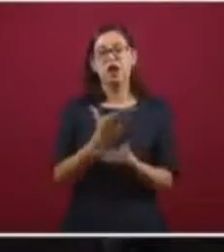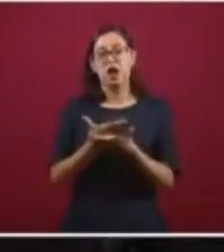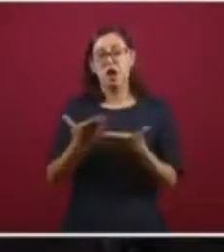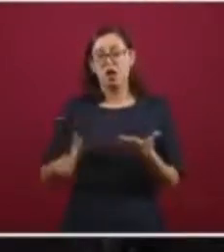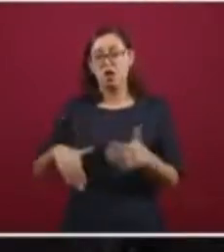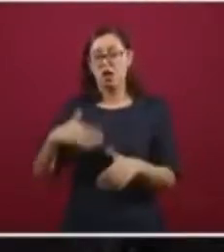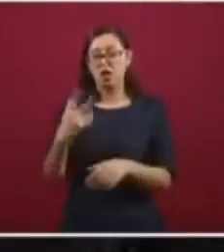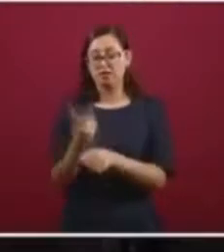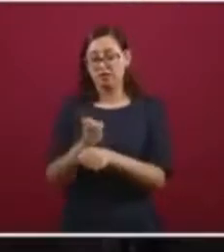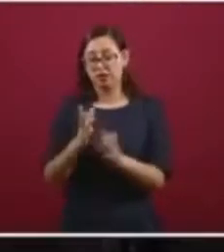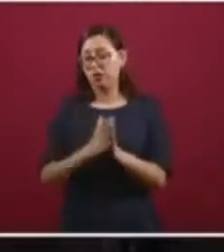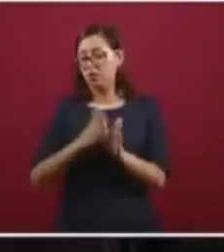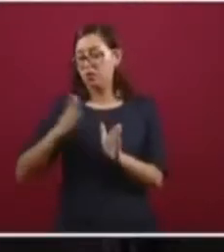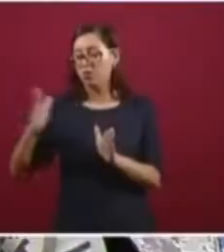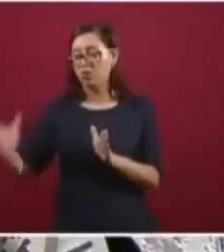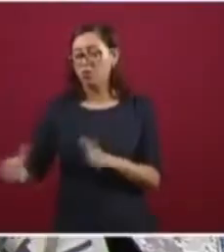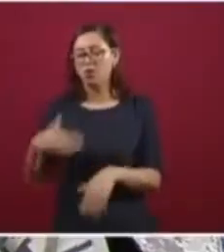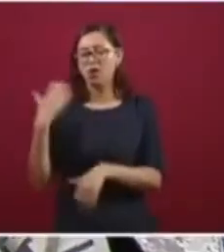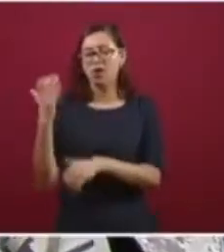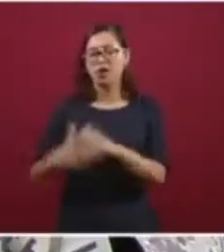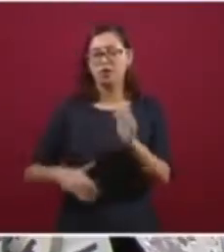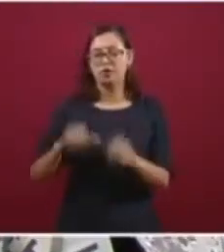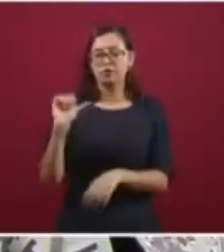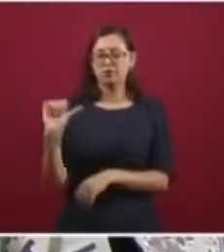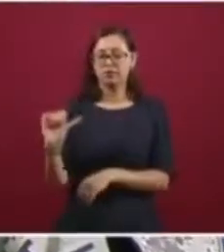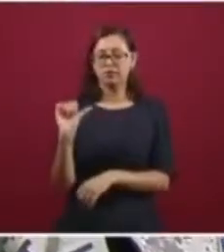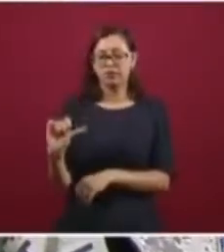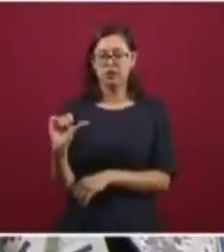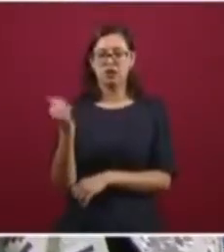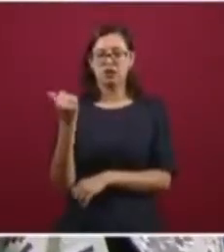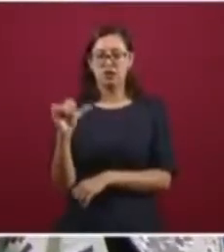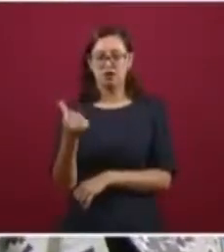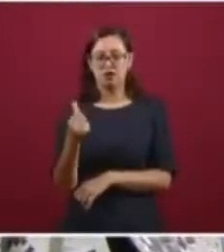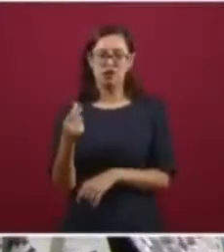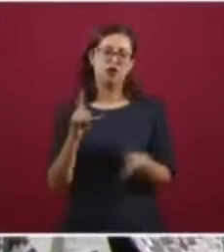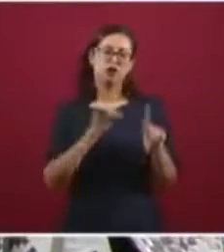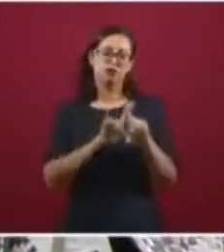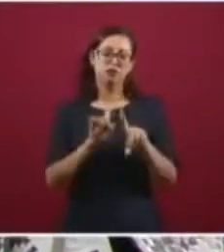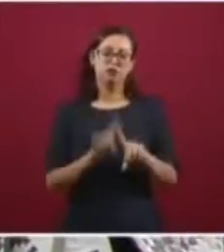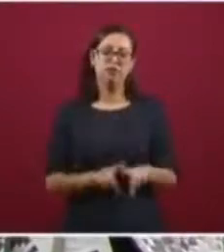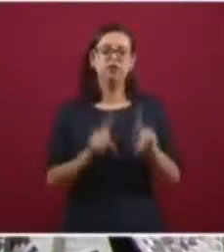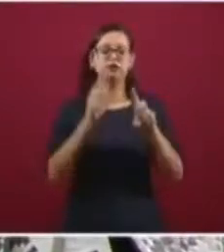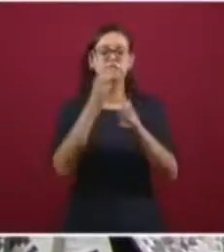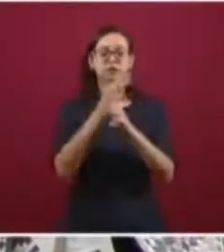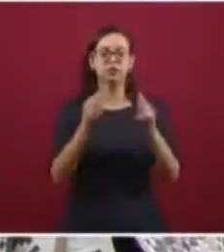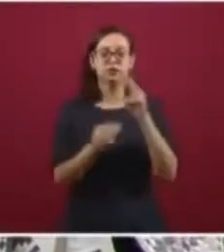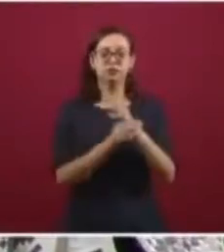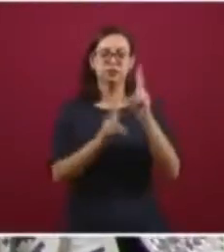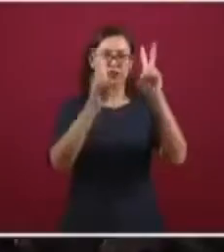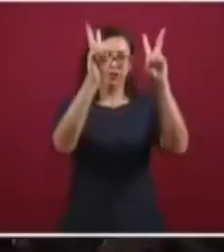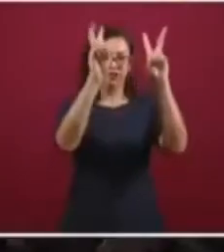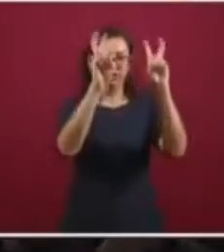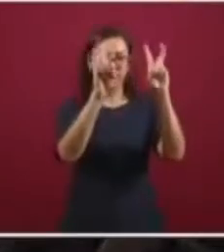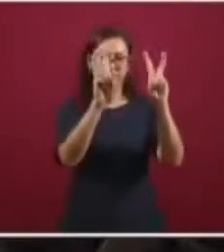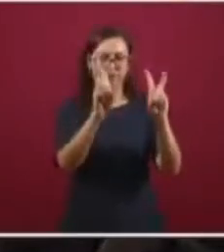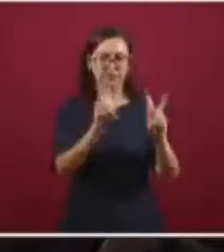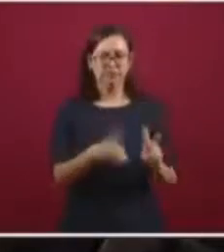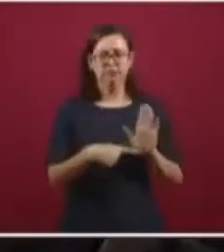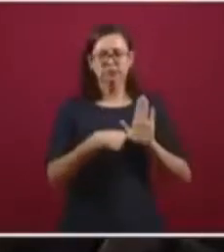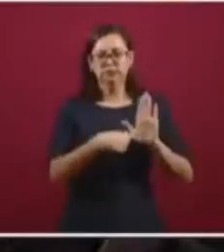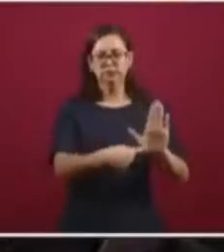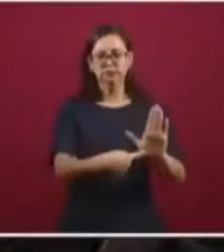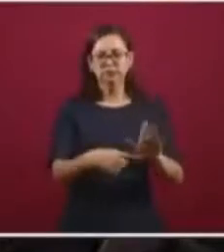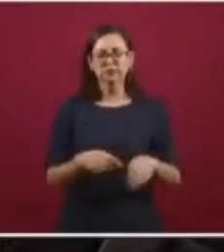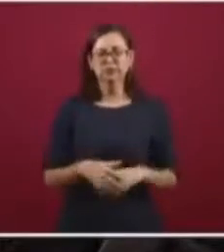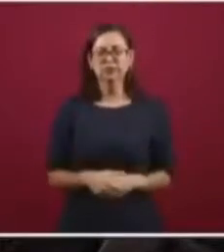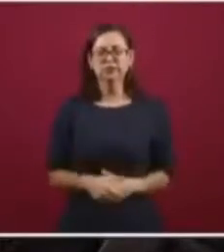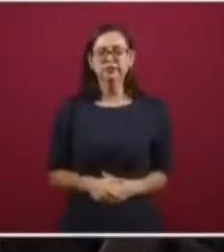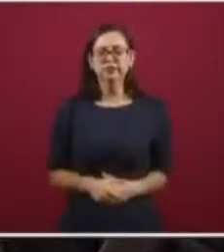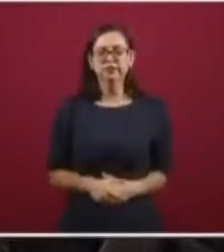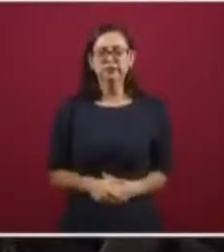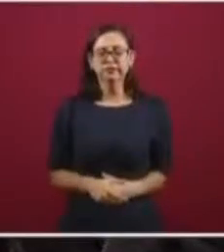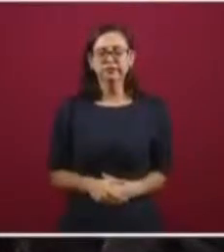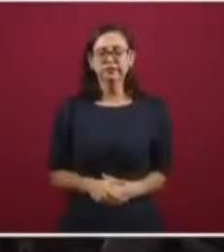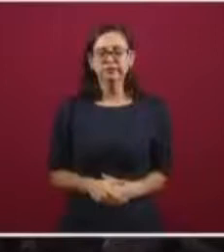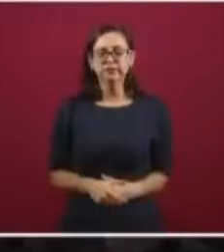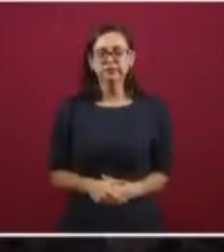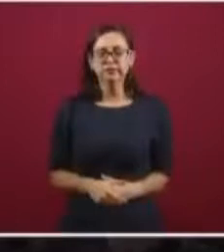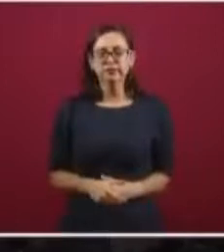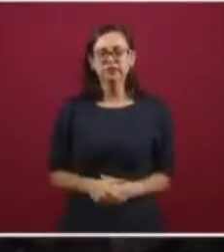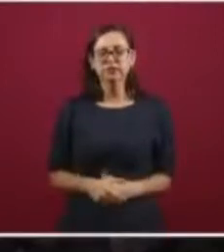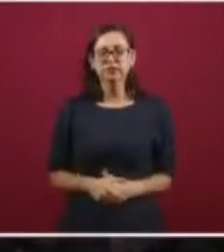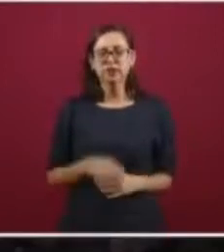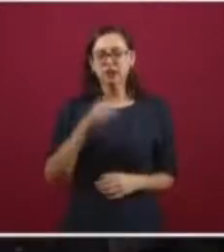el próximo 16 de agosto, con las materias que se observan en la gráfica.